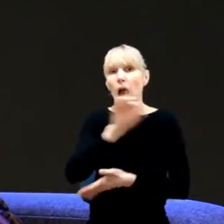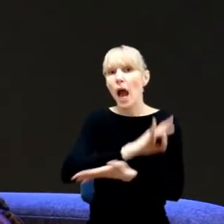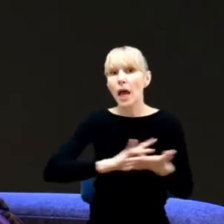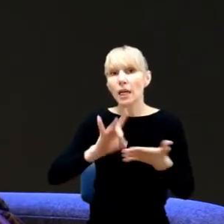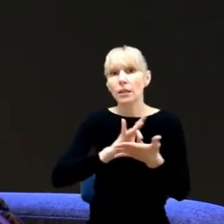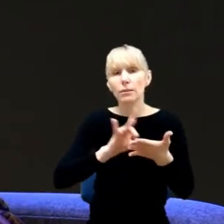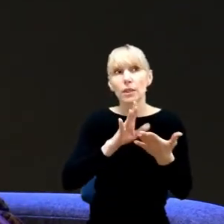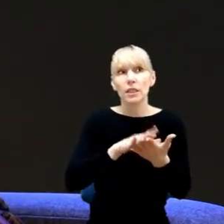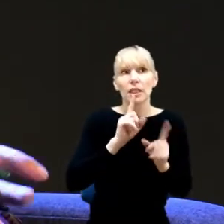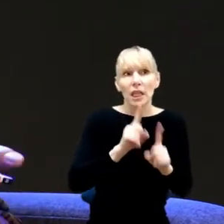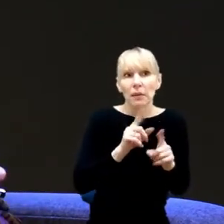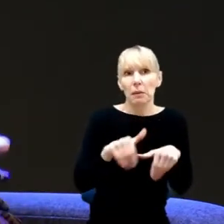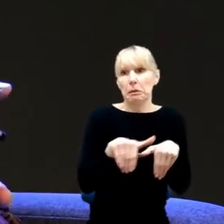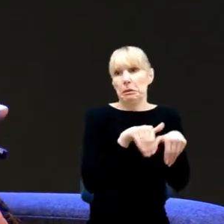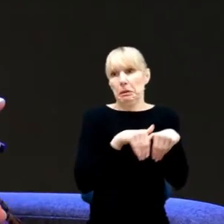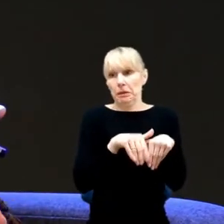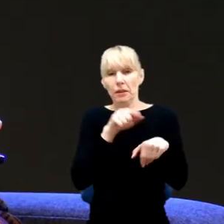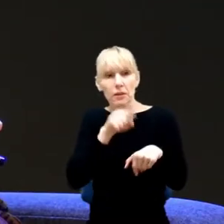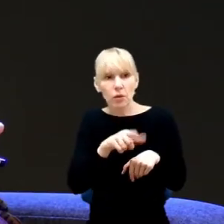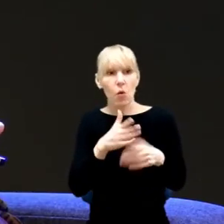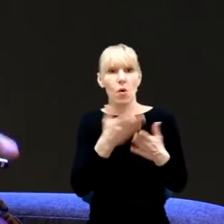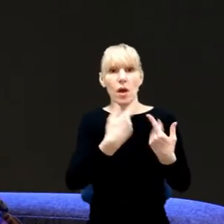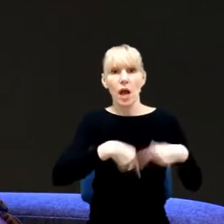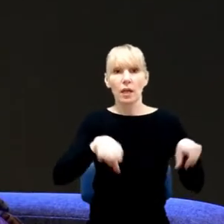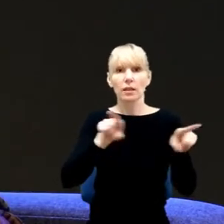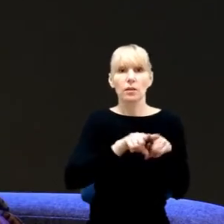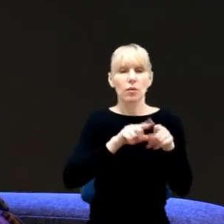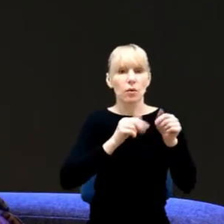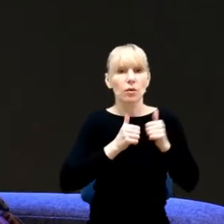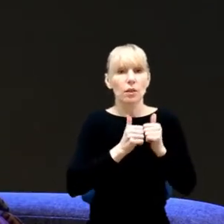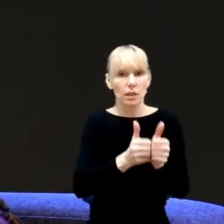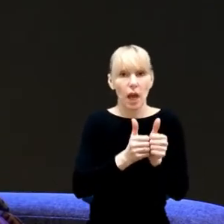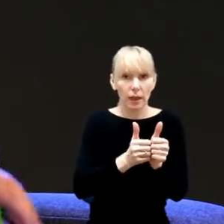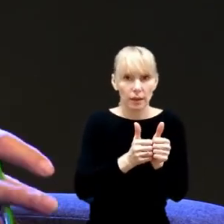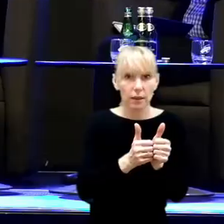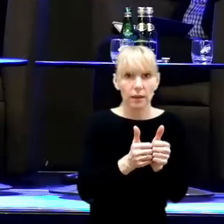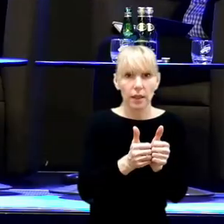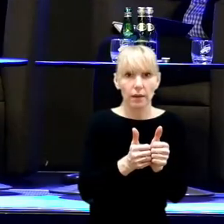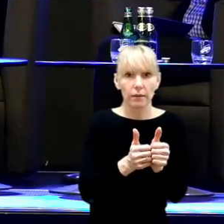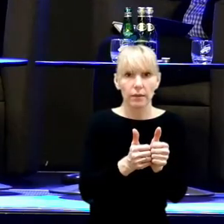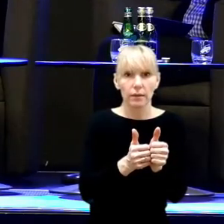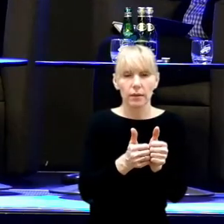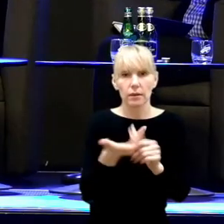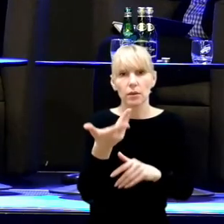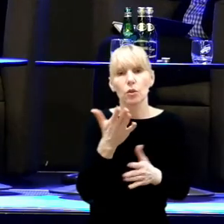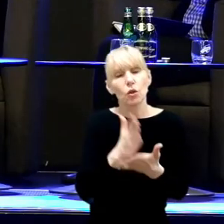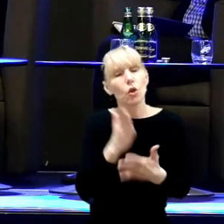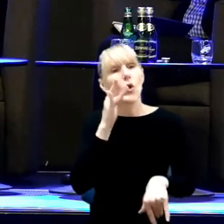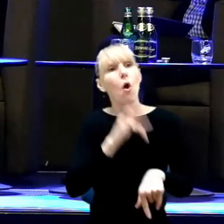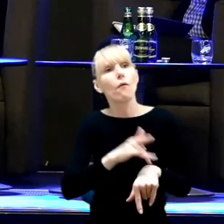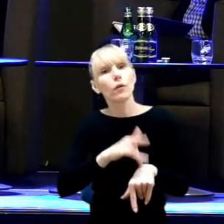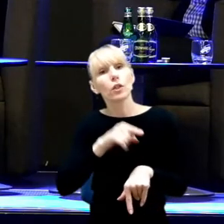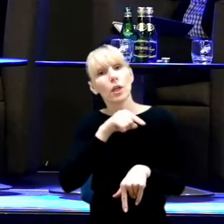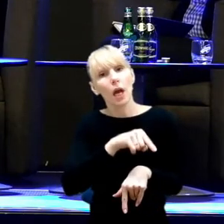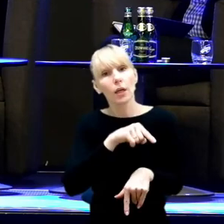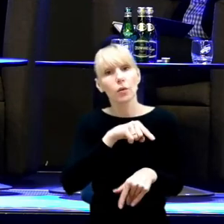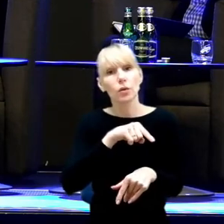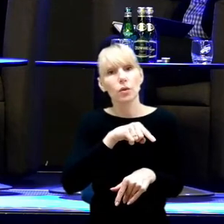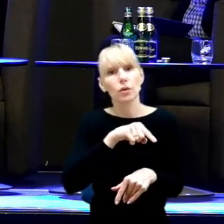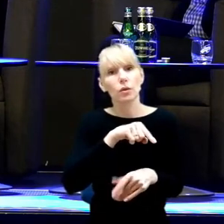realizując te zadania, które wynikają z ustaw.